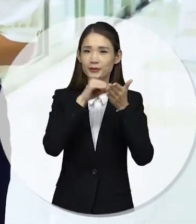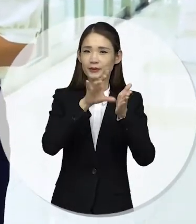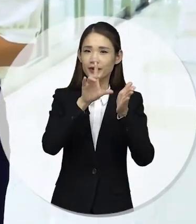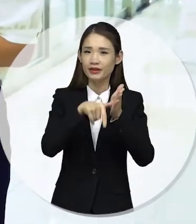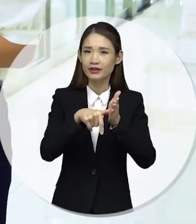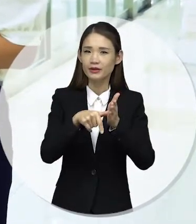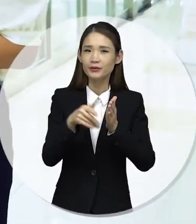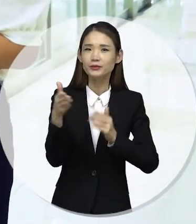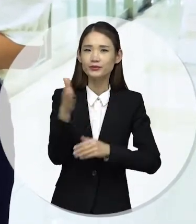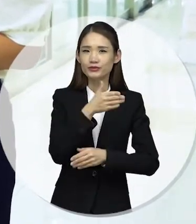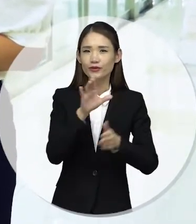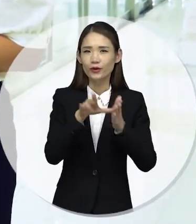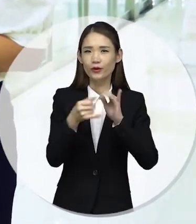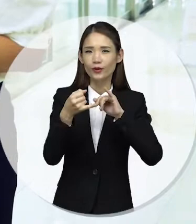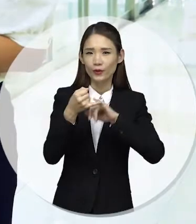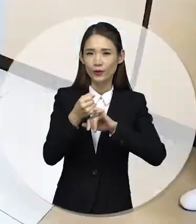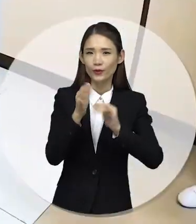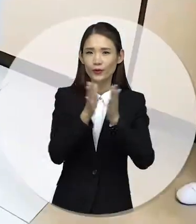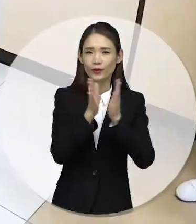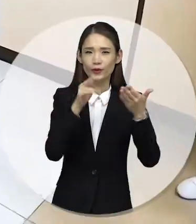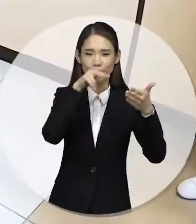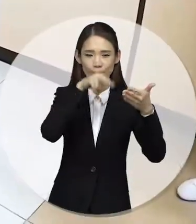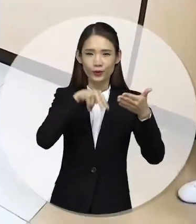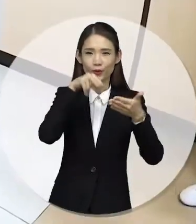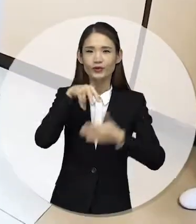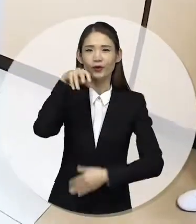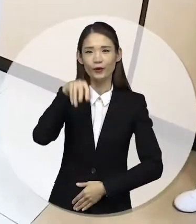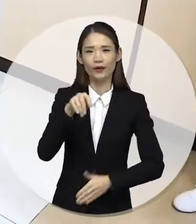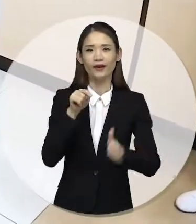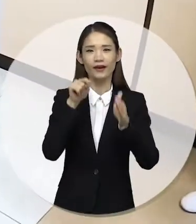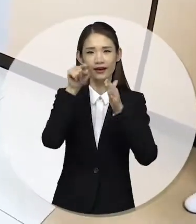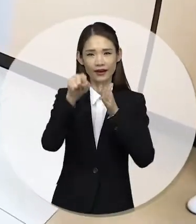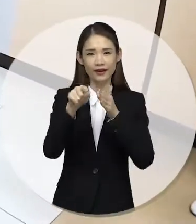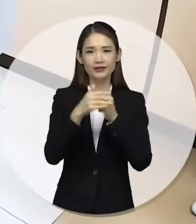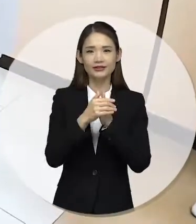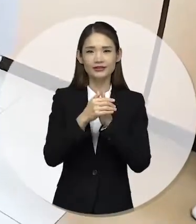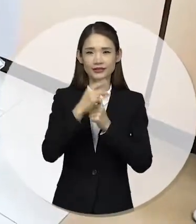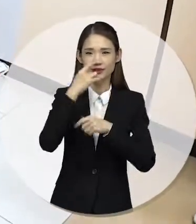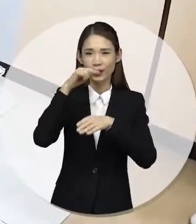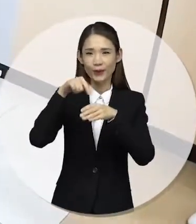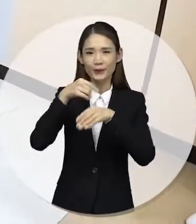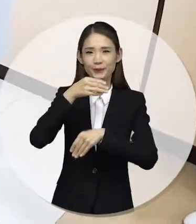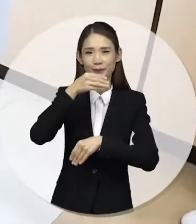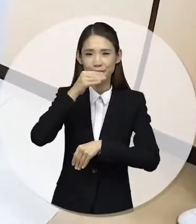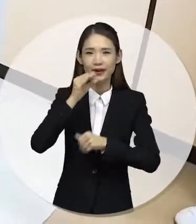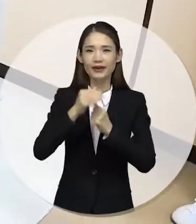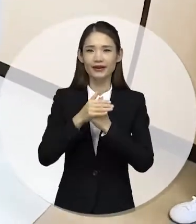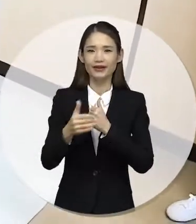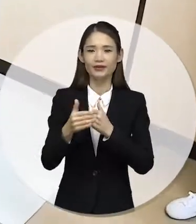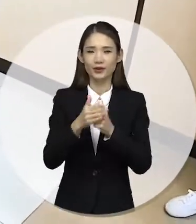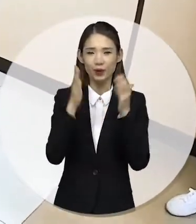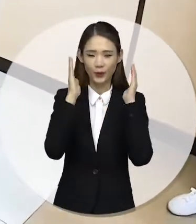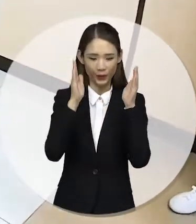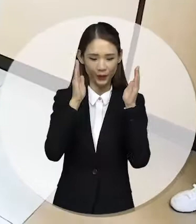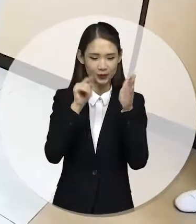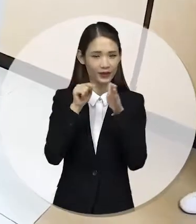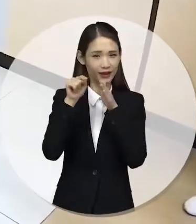‘아, 이곳에 가서 내가 도서관 앞에 가서 커피를 딱 한 잔하고, 아, 이제 공부하러 가볼까?’ 하면서